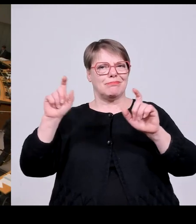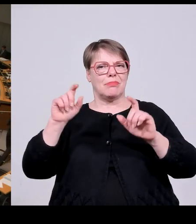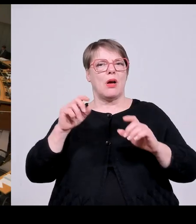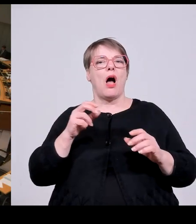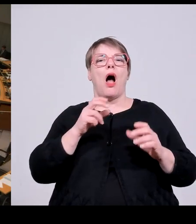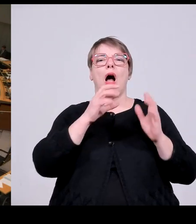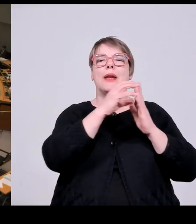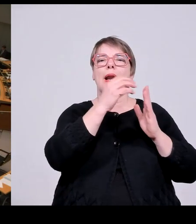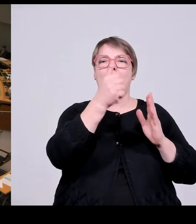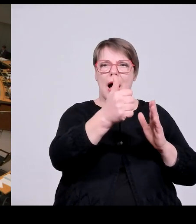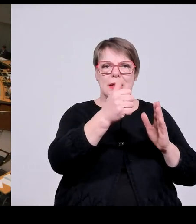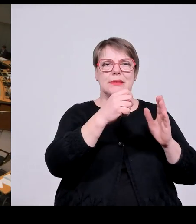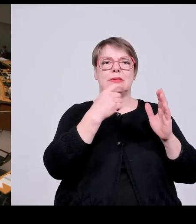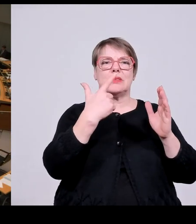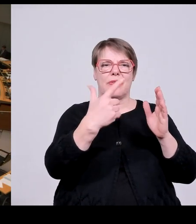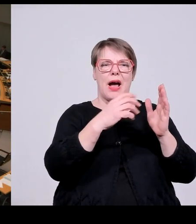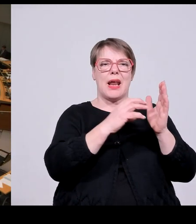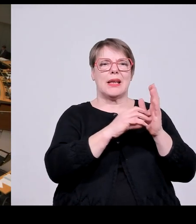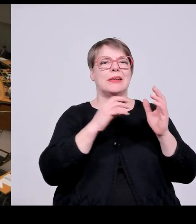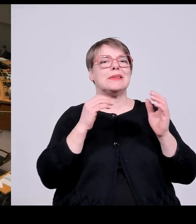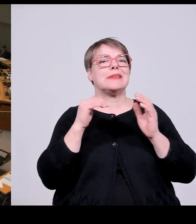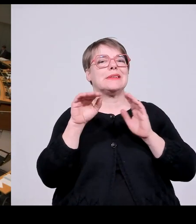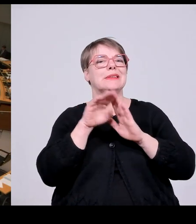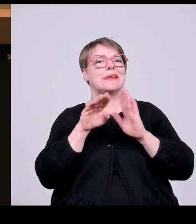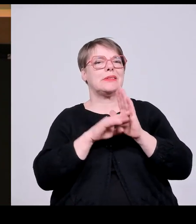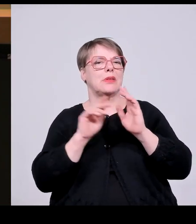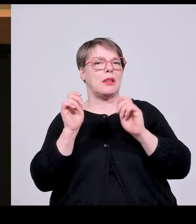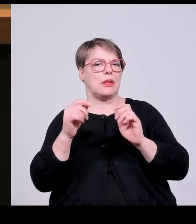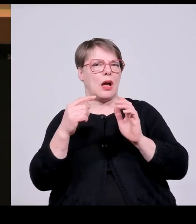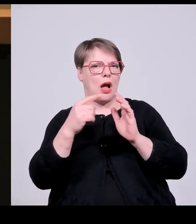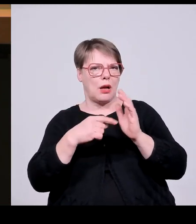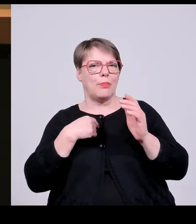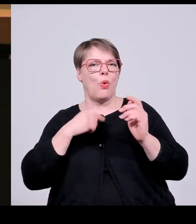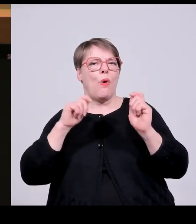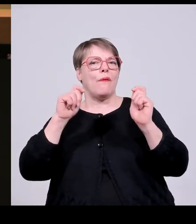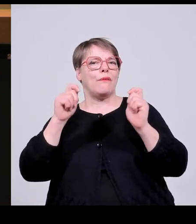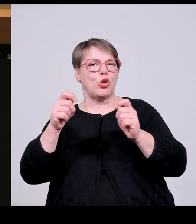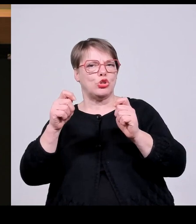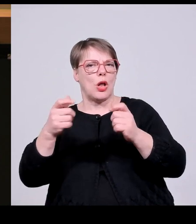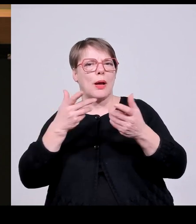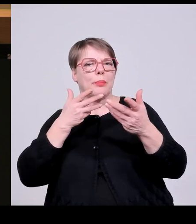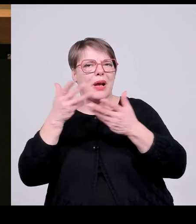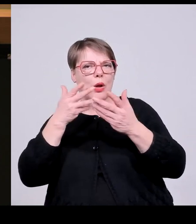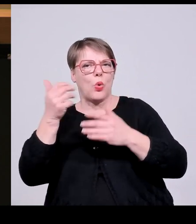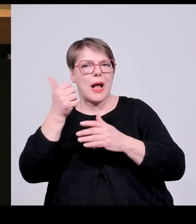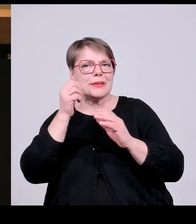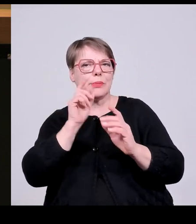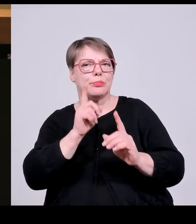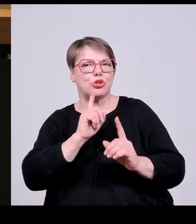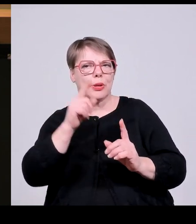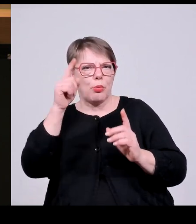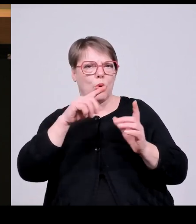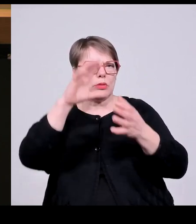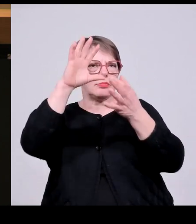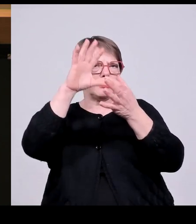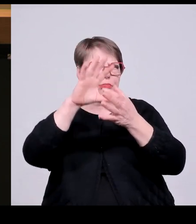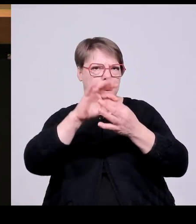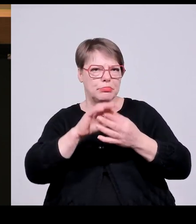machen, so ist es für Azubis ein riesiger Unterschiedb sie monatlich mehrere 100 EUR-Schulgeld zahlen müssen oder nicht.